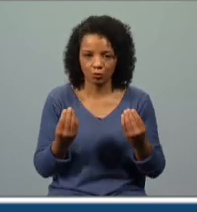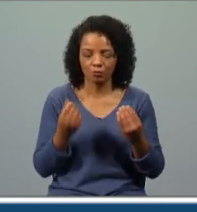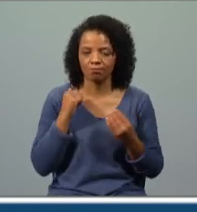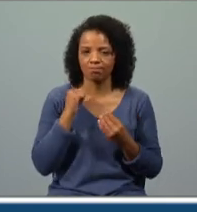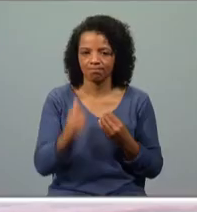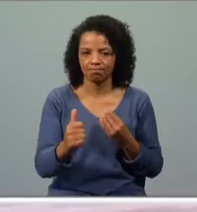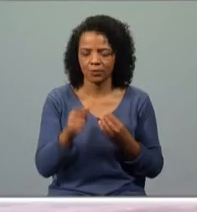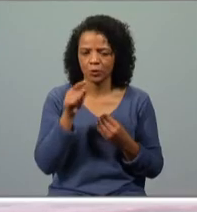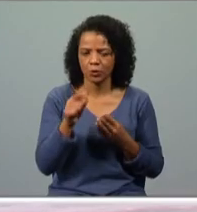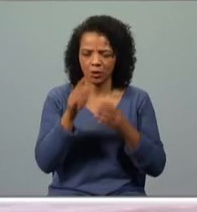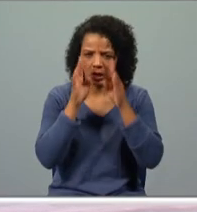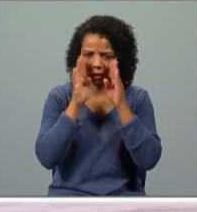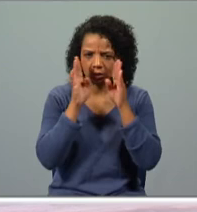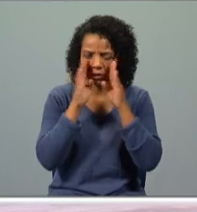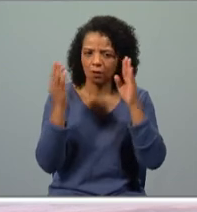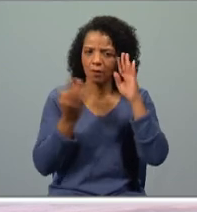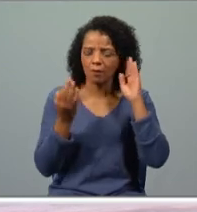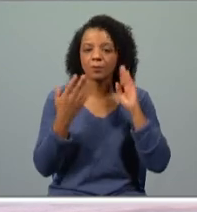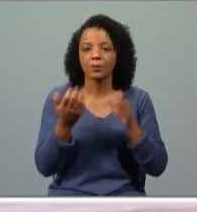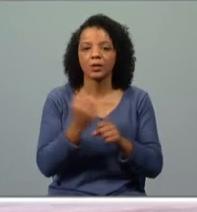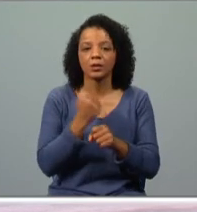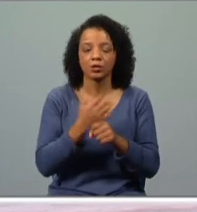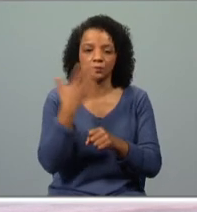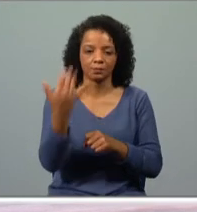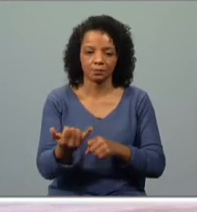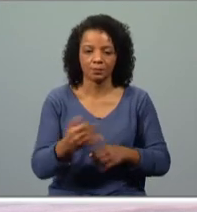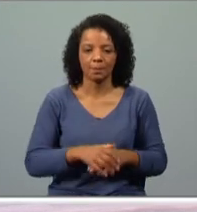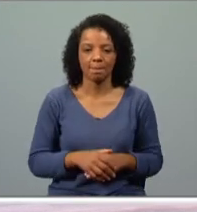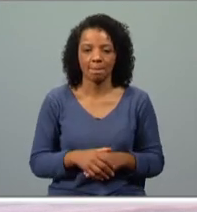certíssimos tivesse com muita atenção vamos o exercício seguinte temos aqui a 確實受到了很多關注讓我們進行下一個練習